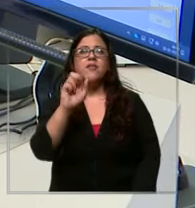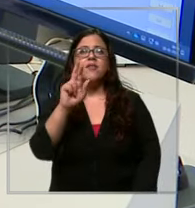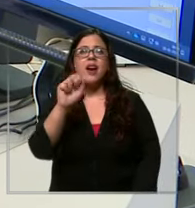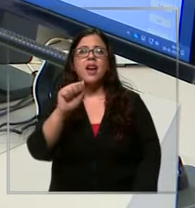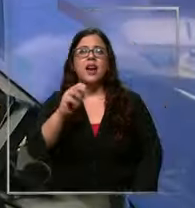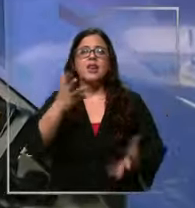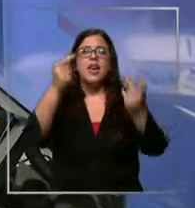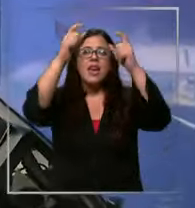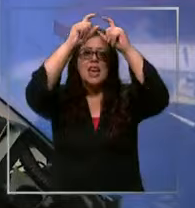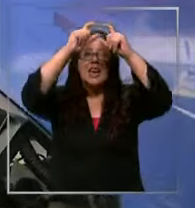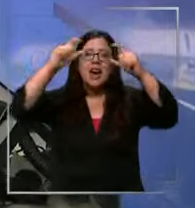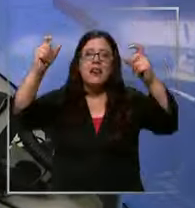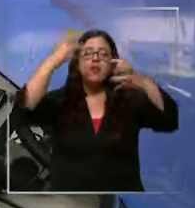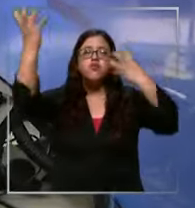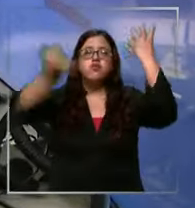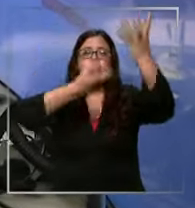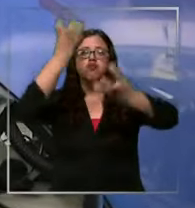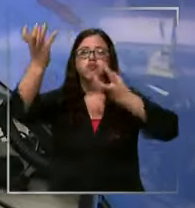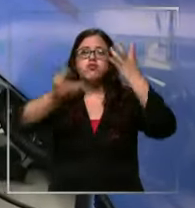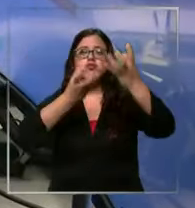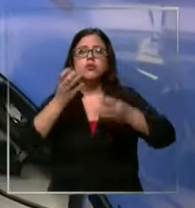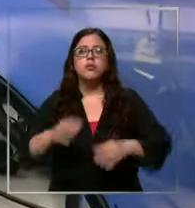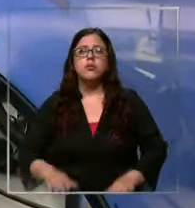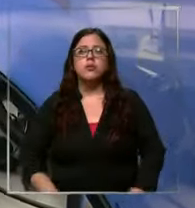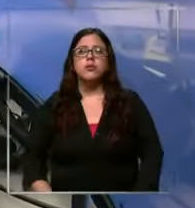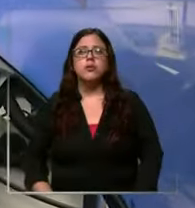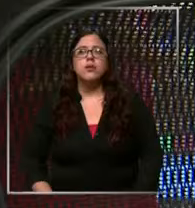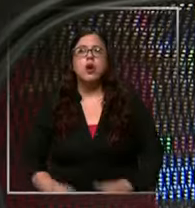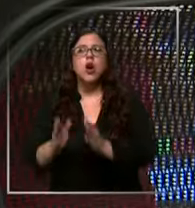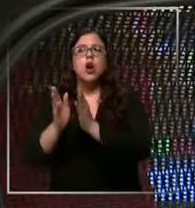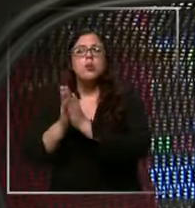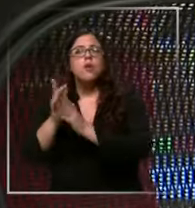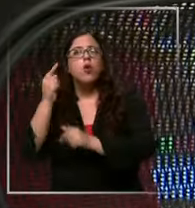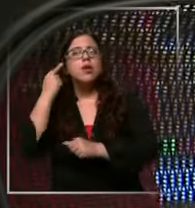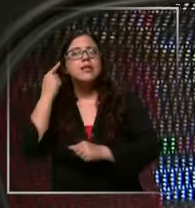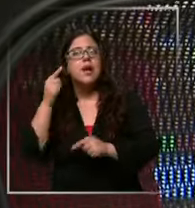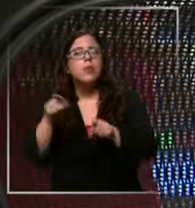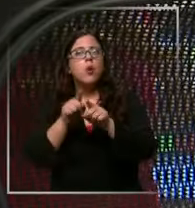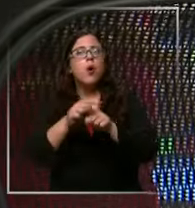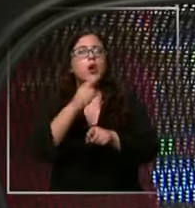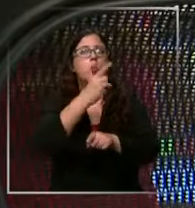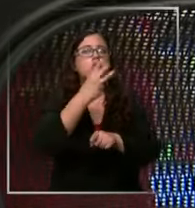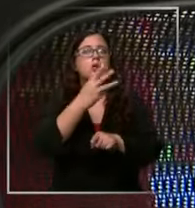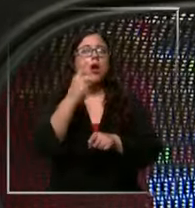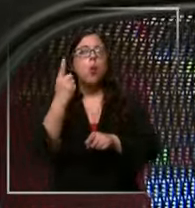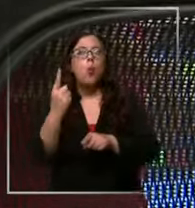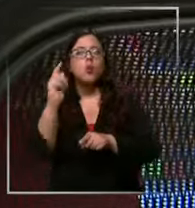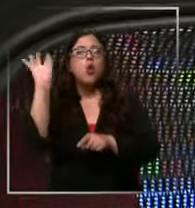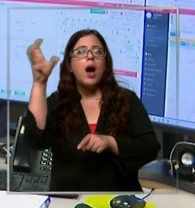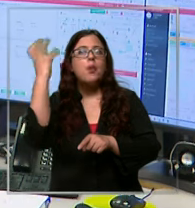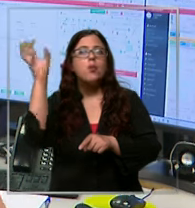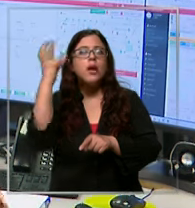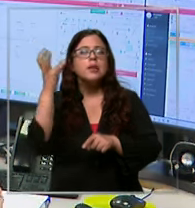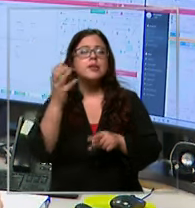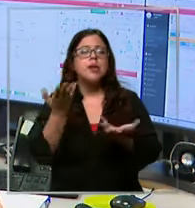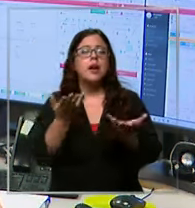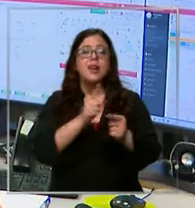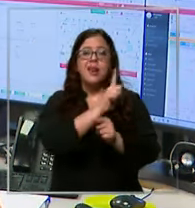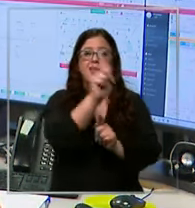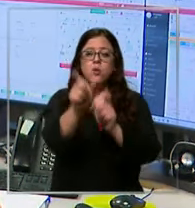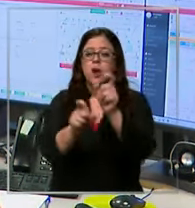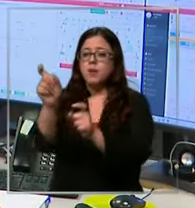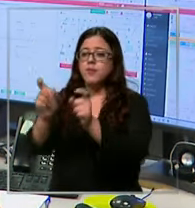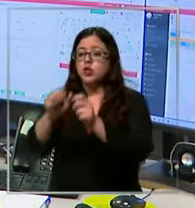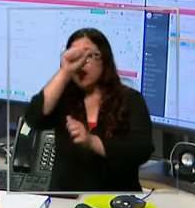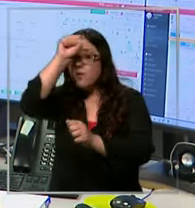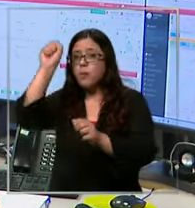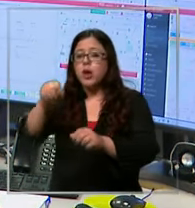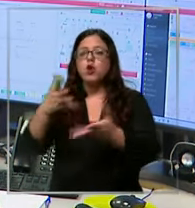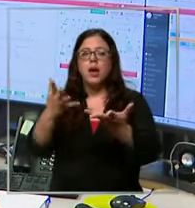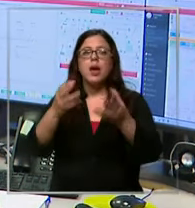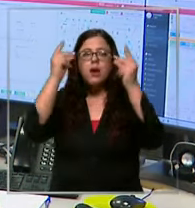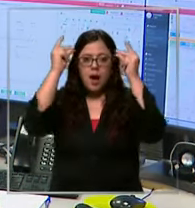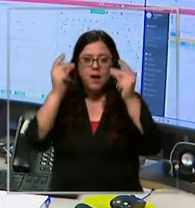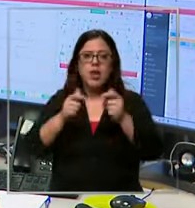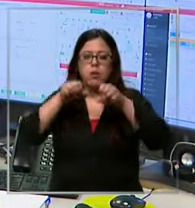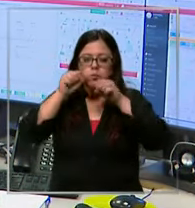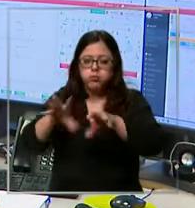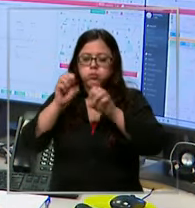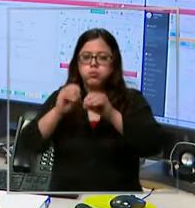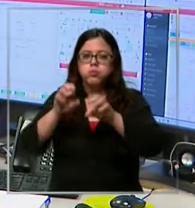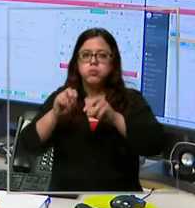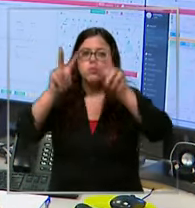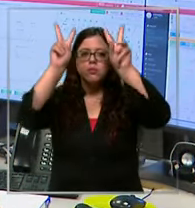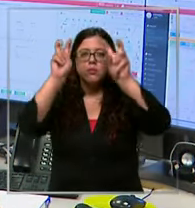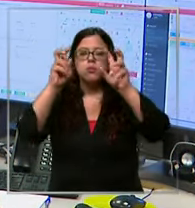prend independen hio bombero está capacitado principalmente partió con la las emergencias